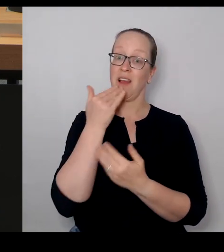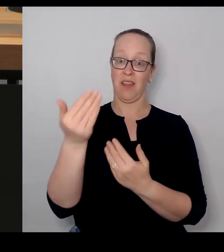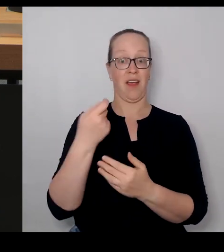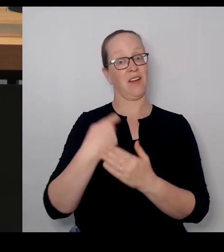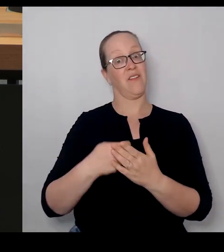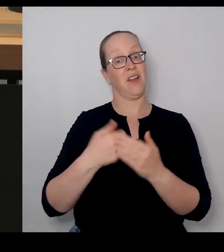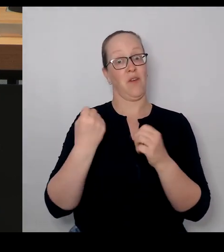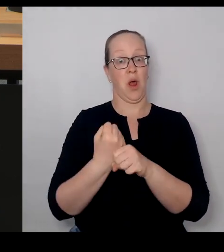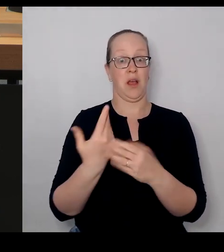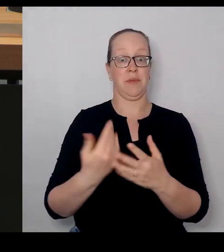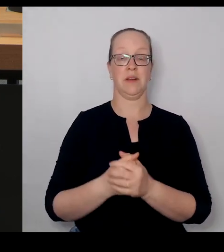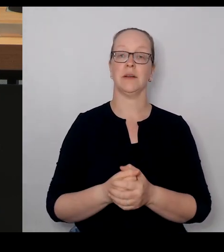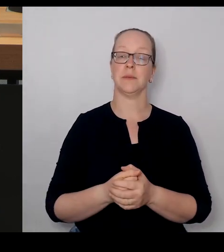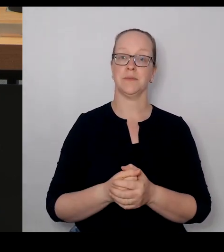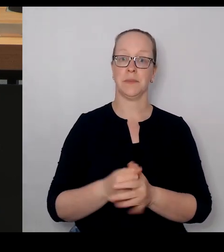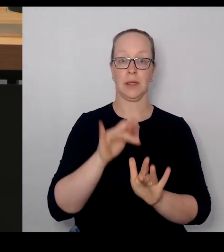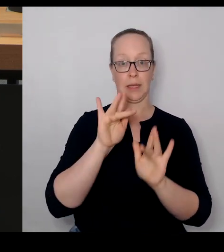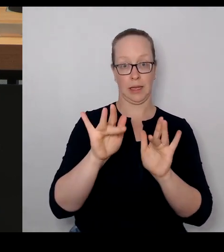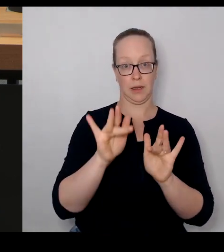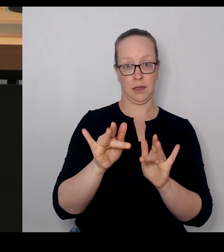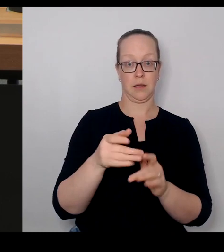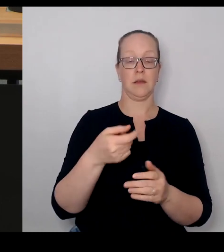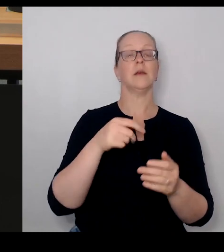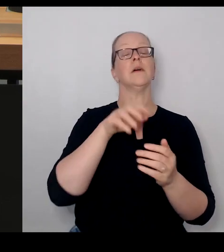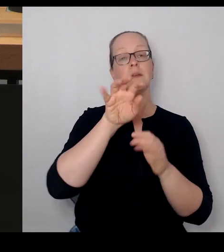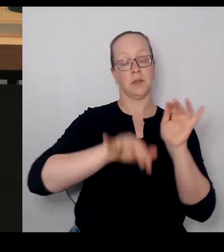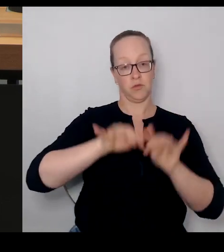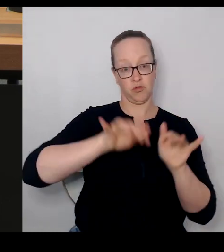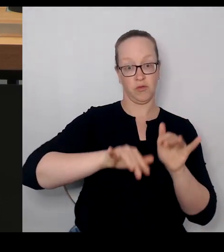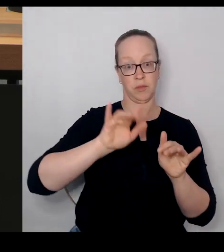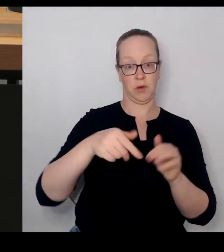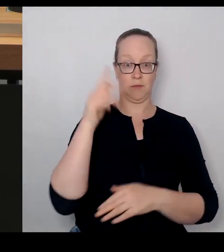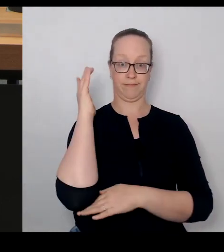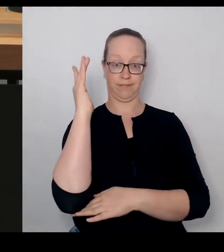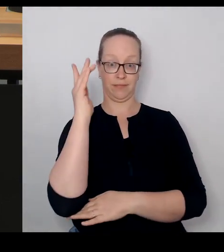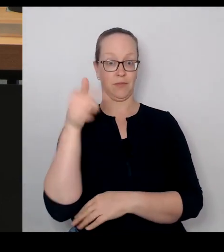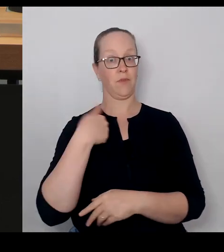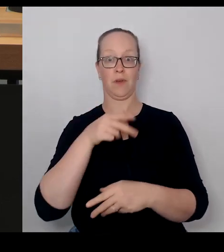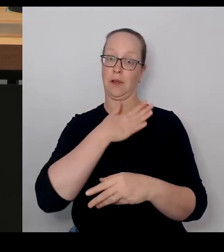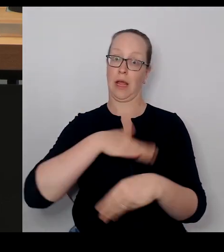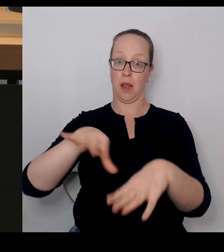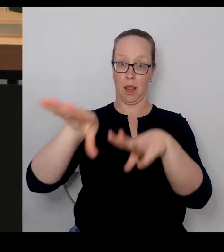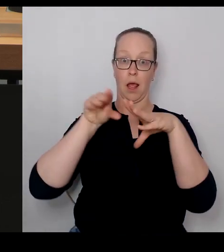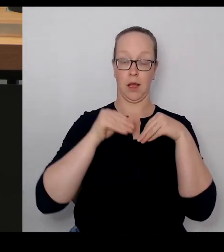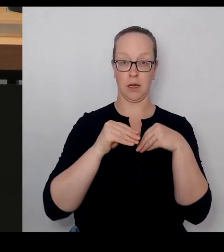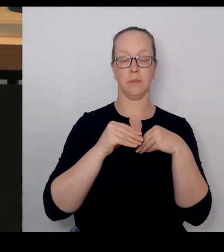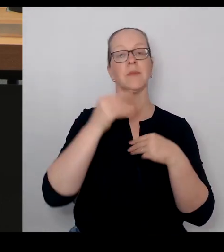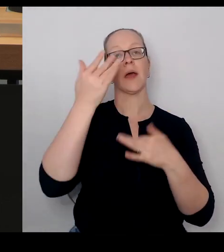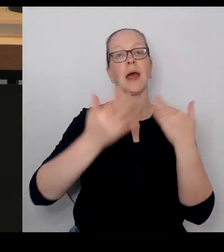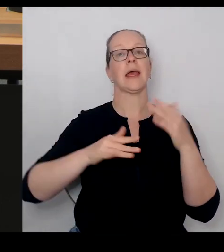Der Bericht des Rechnungshofs gibt uns die wichtige Einblicke und Hinweise darauf, wie wir unsere Arbeit als VolksvertreterInnen im